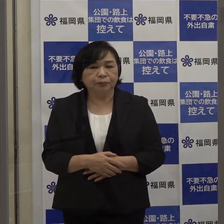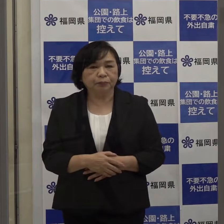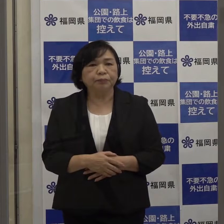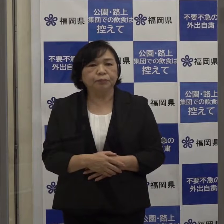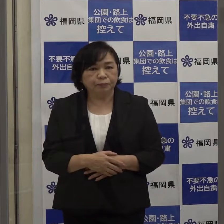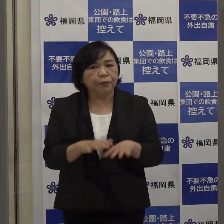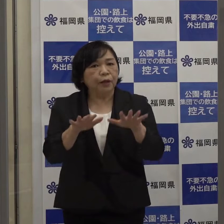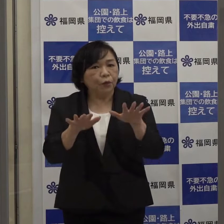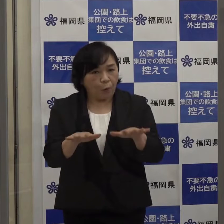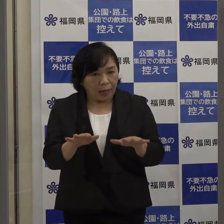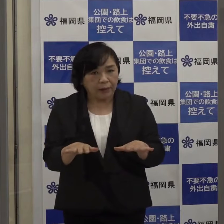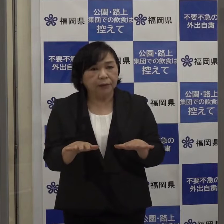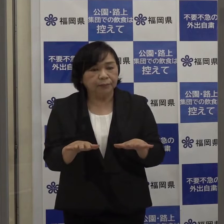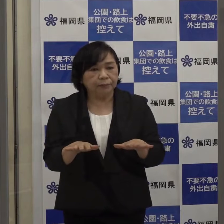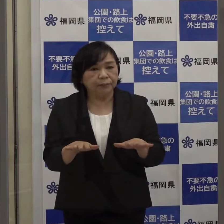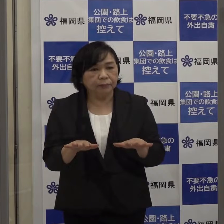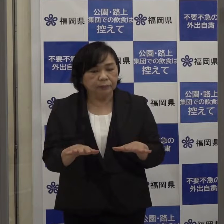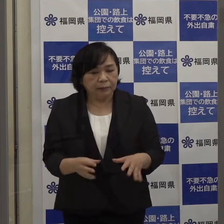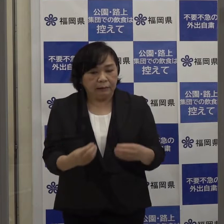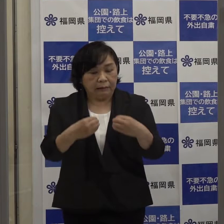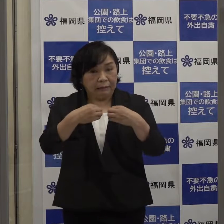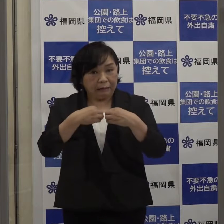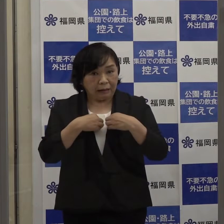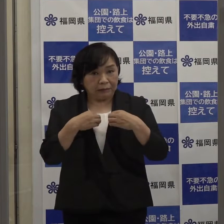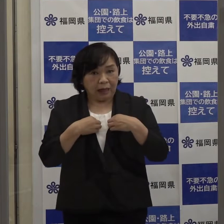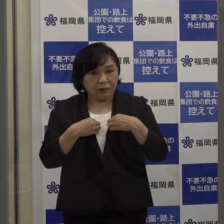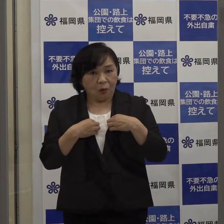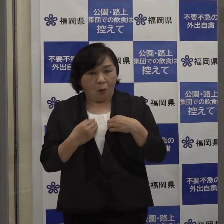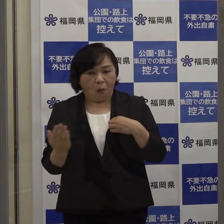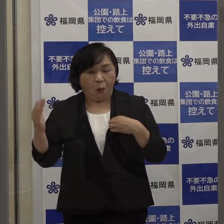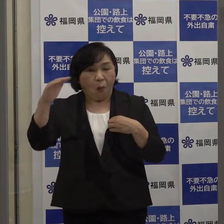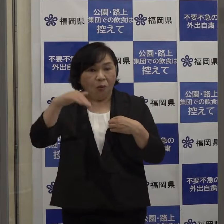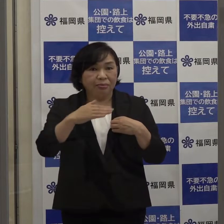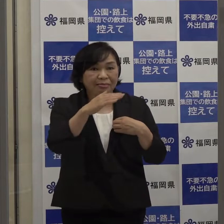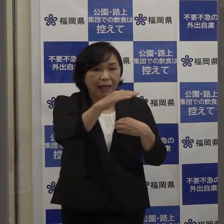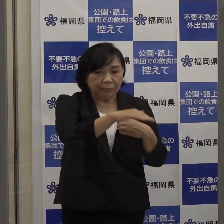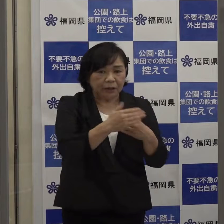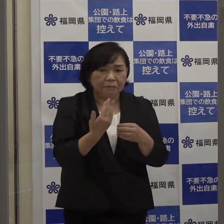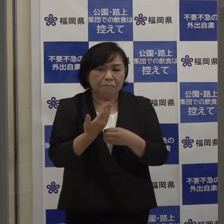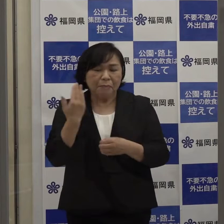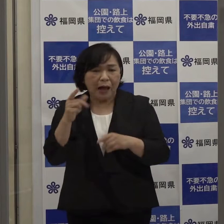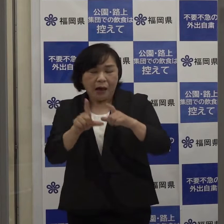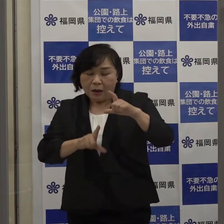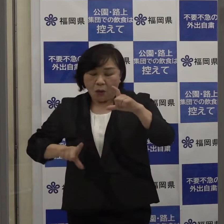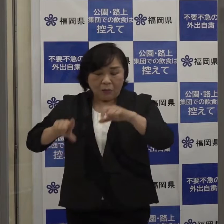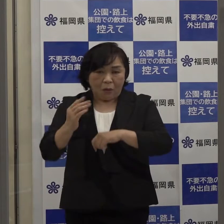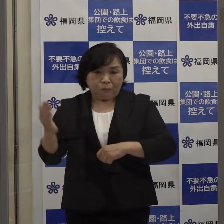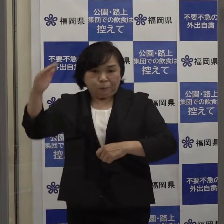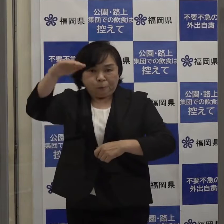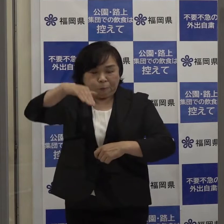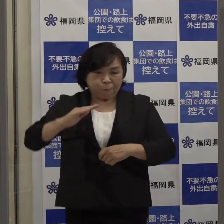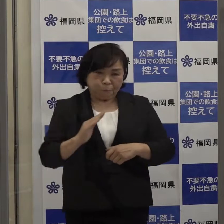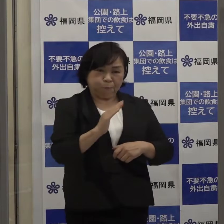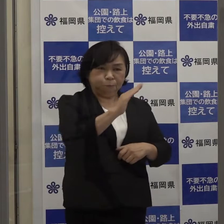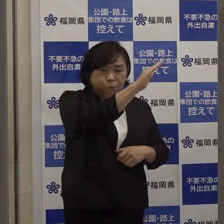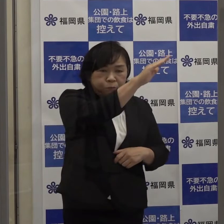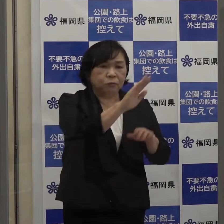今回の感染の波は前回の波を大きく上回っています